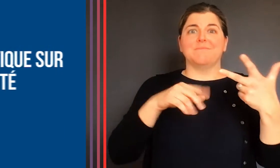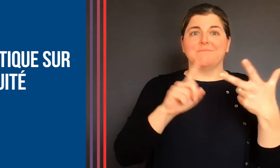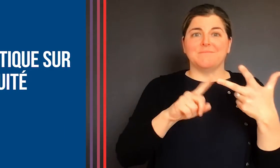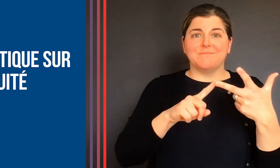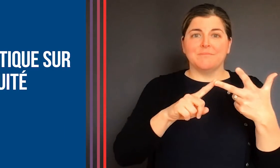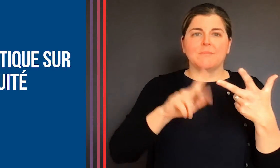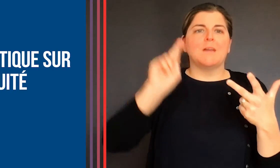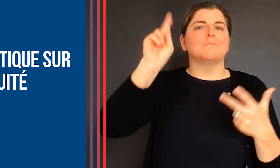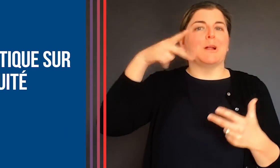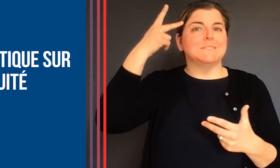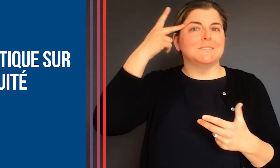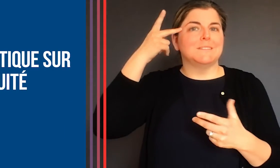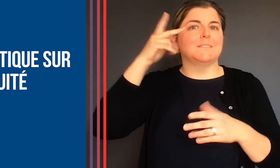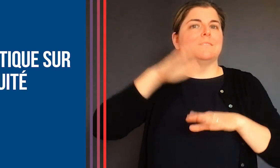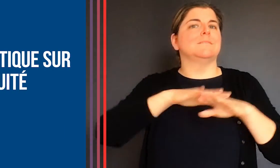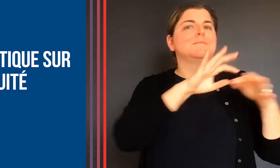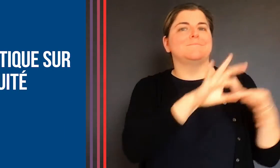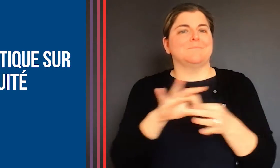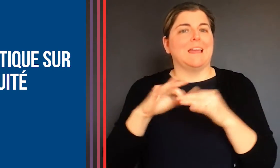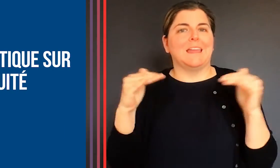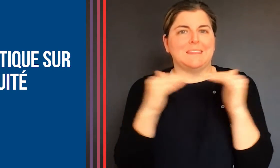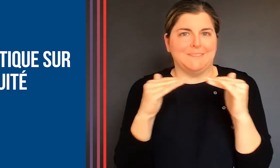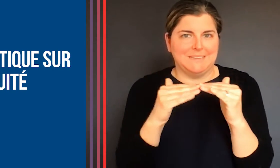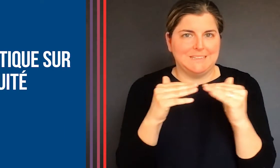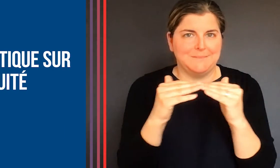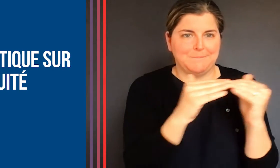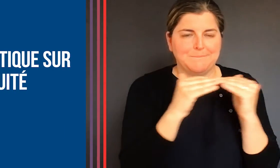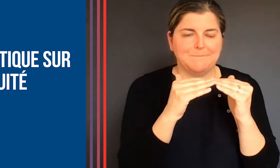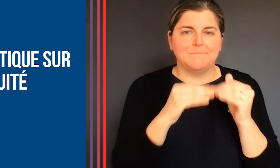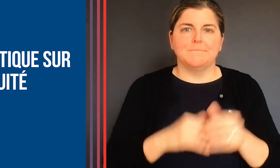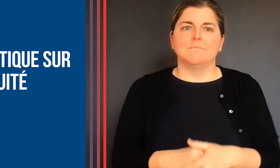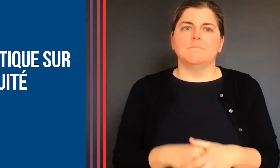C. Politique en matière d’équité